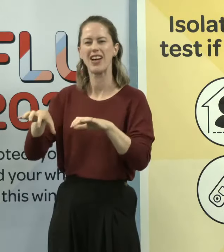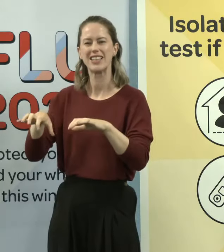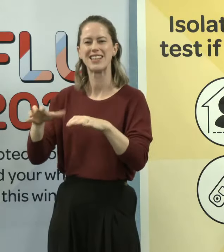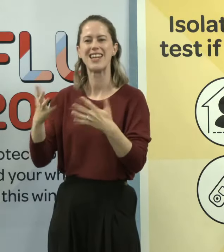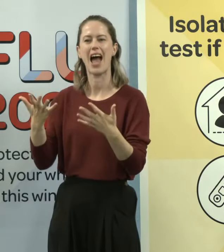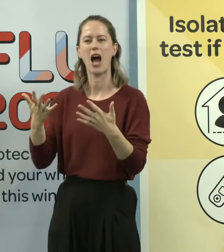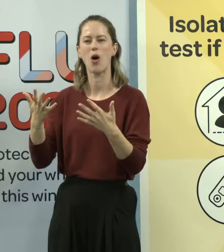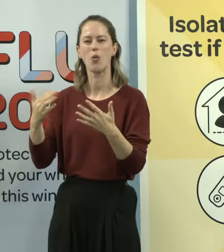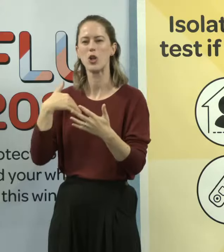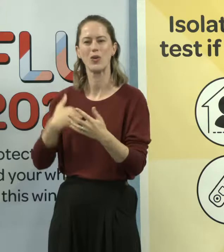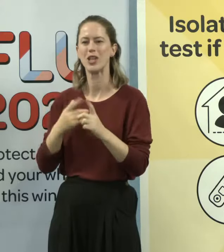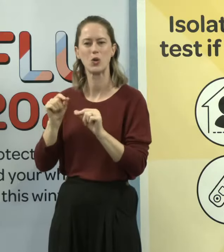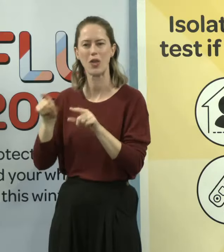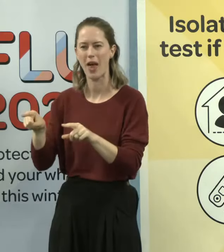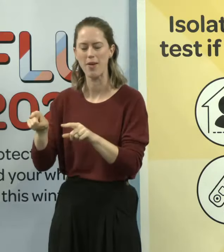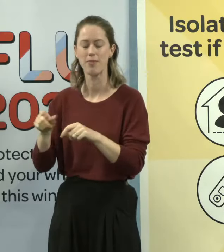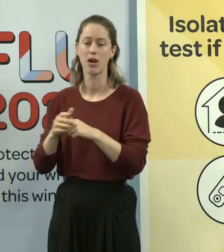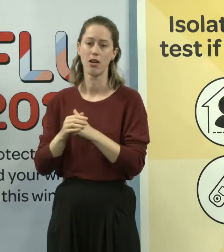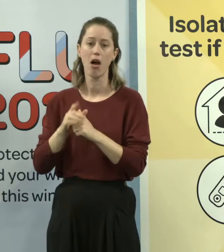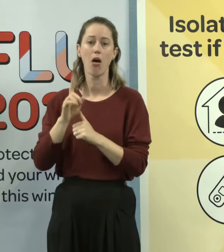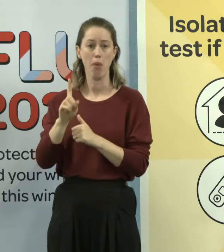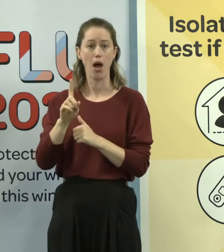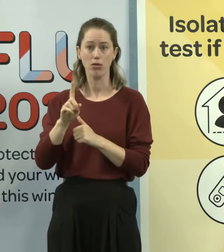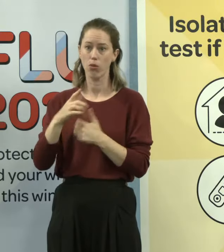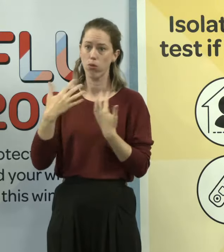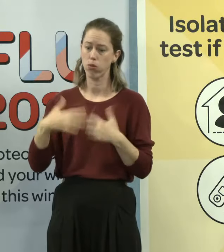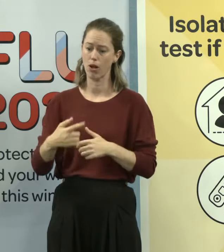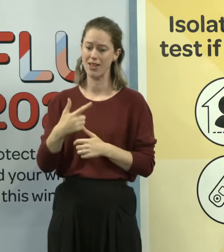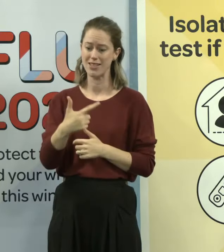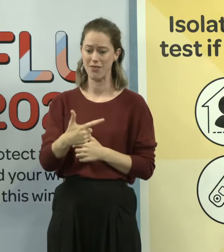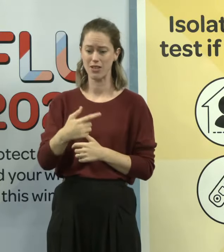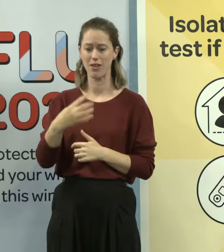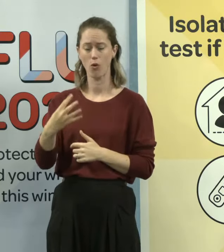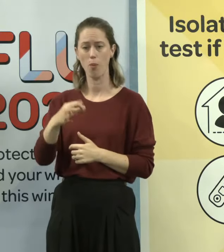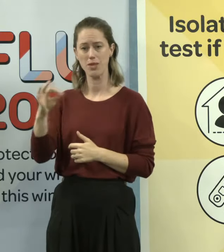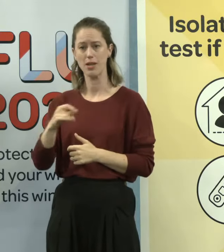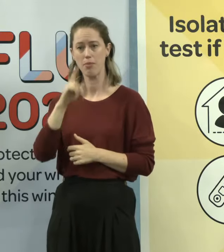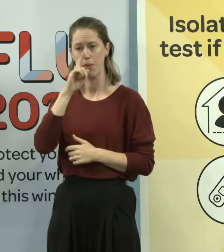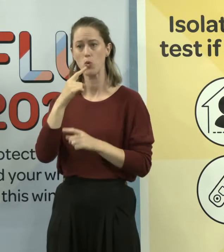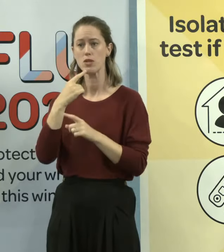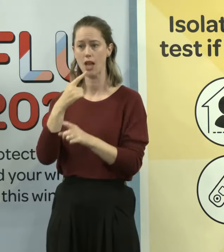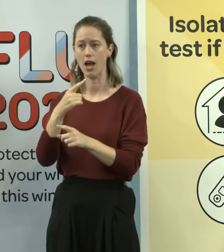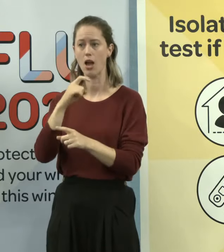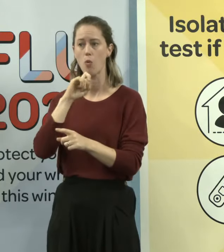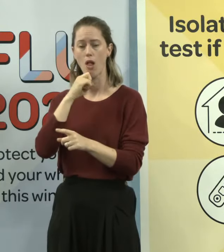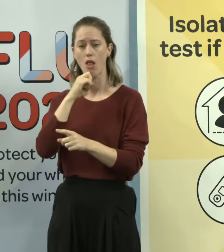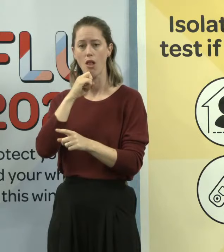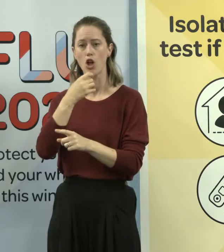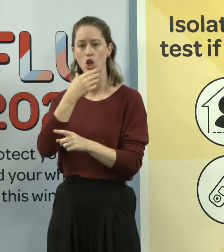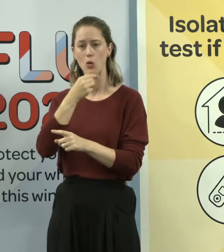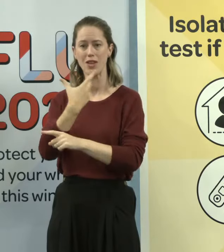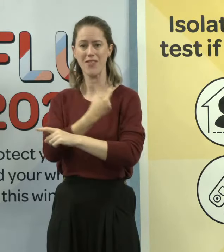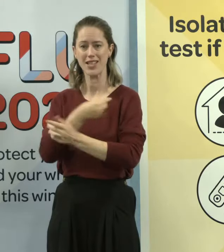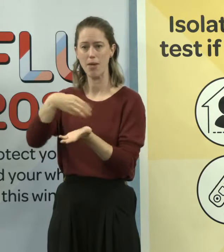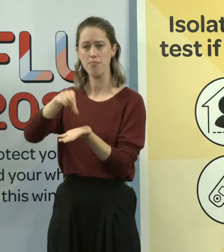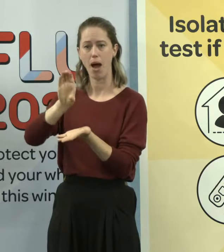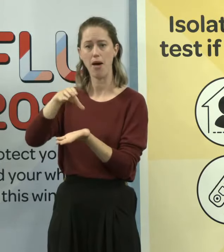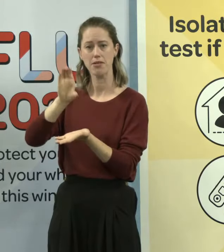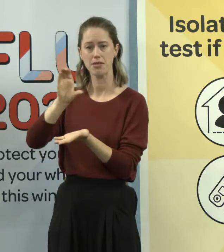waahi anake ka iti ake te hiahia